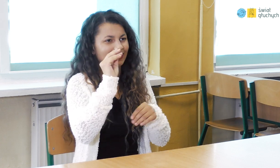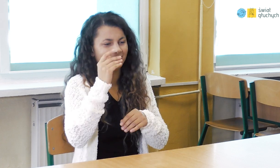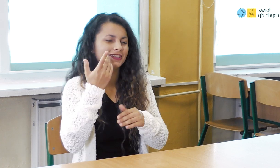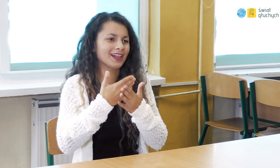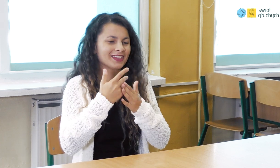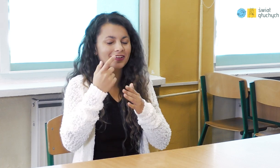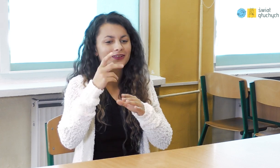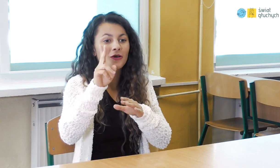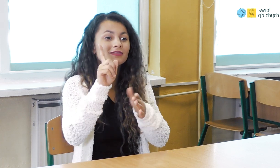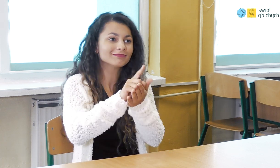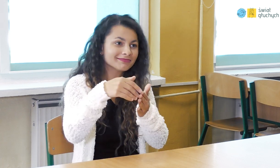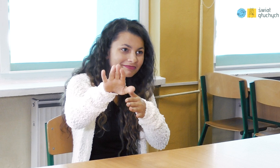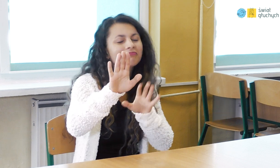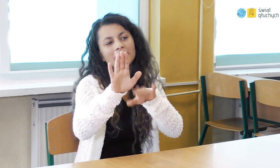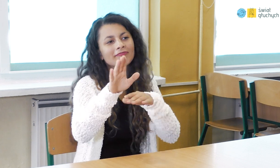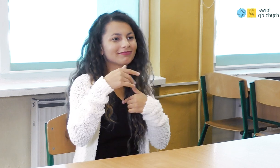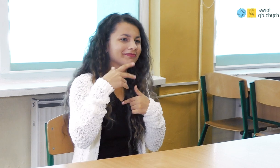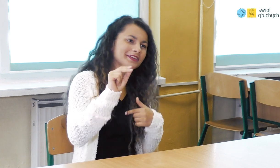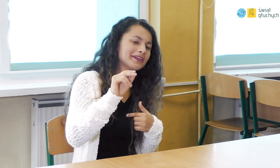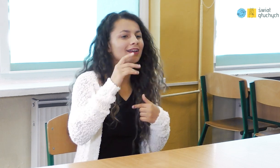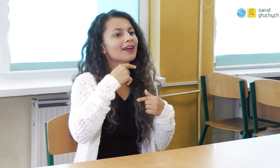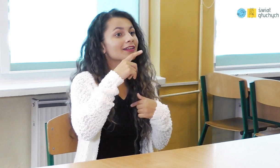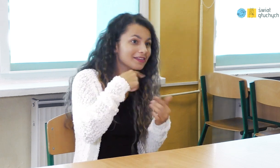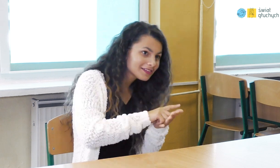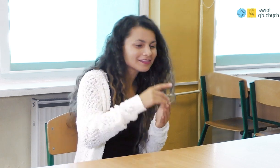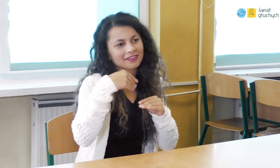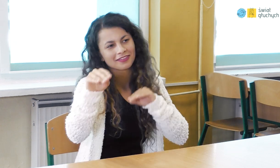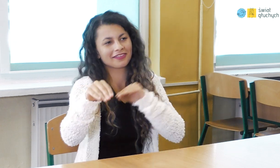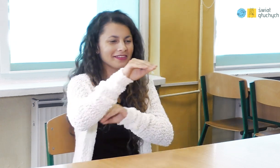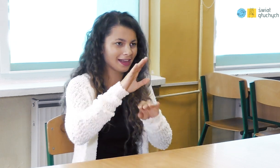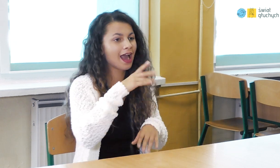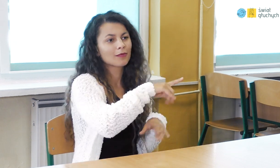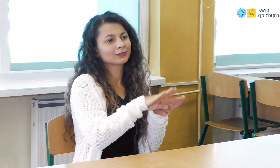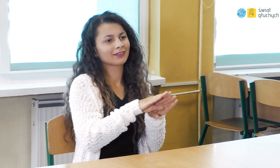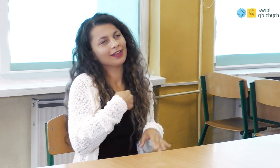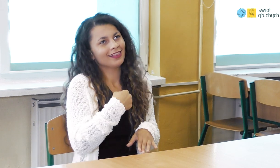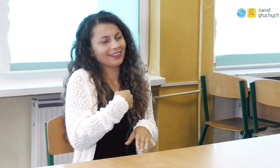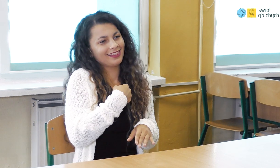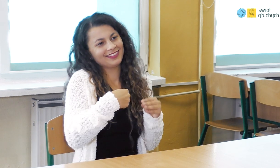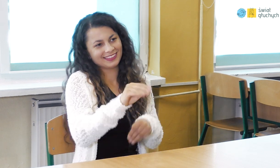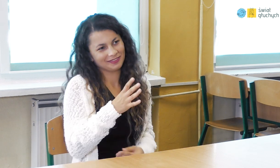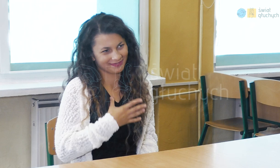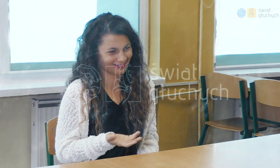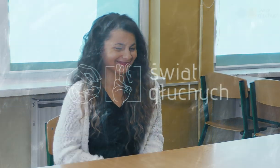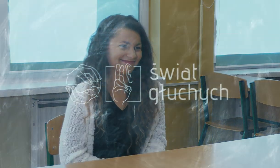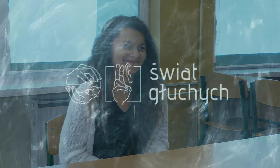Raz komuś się udawało, raz mnie. W podstawówce najczęściej tylko ja brałam udział w konkursach.